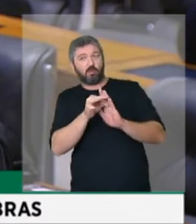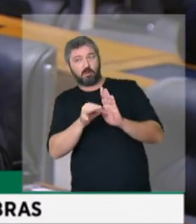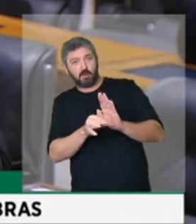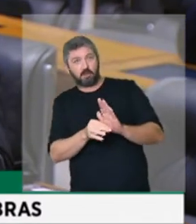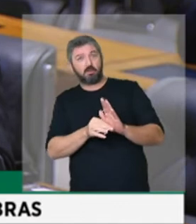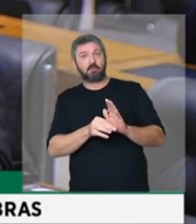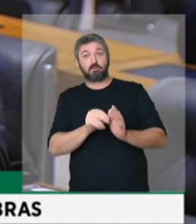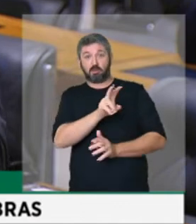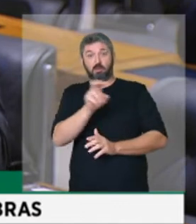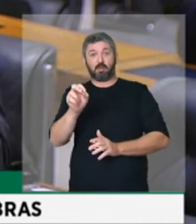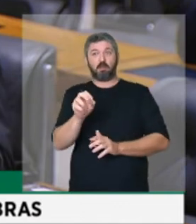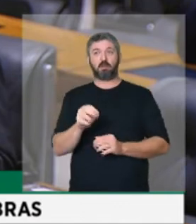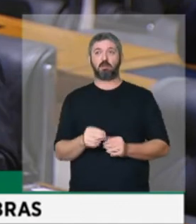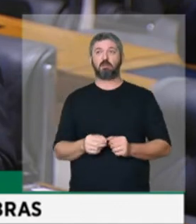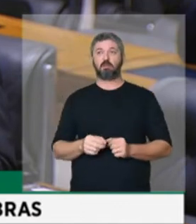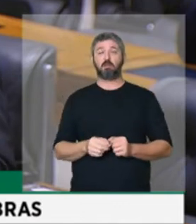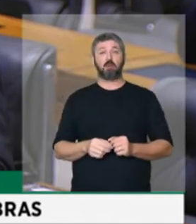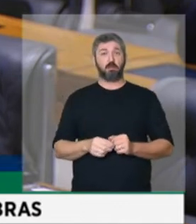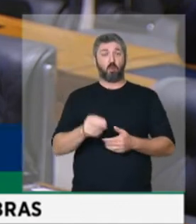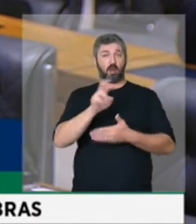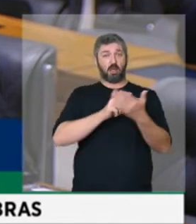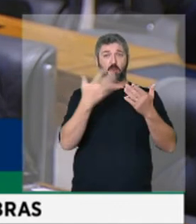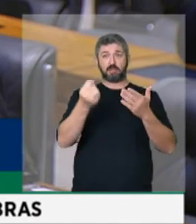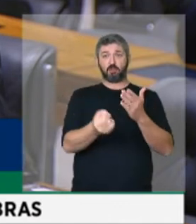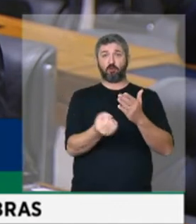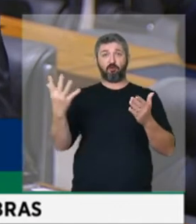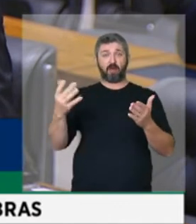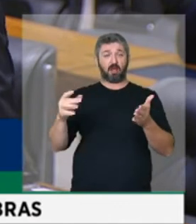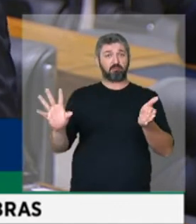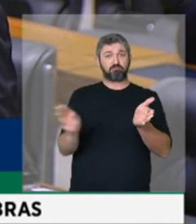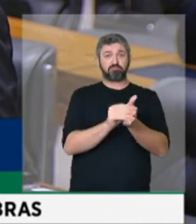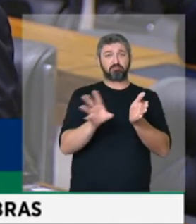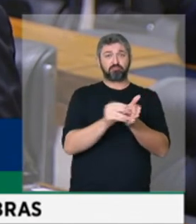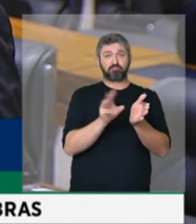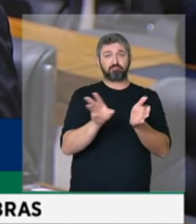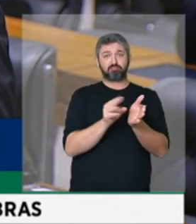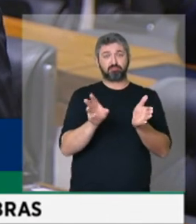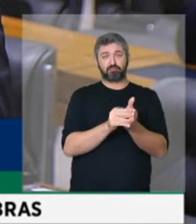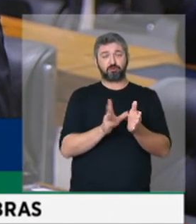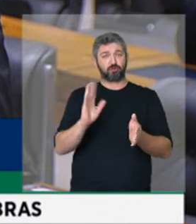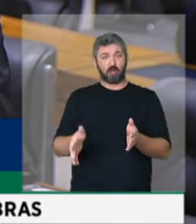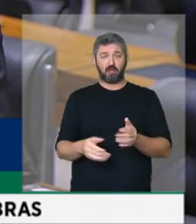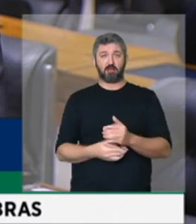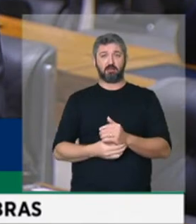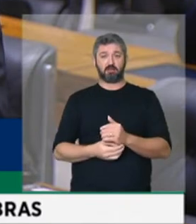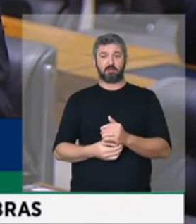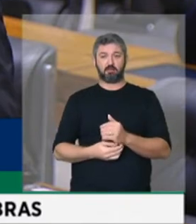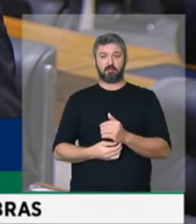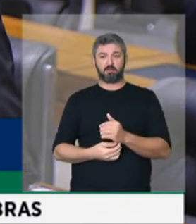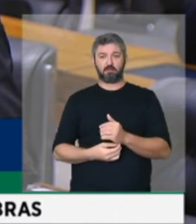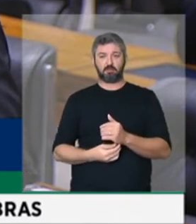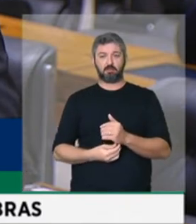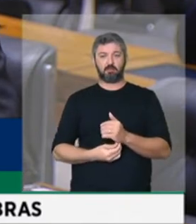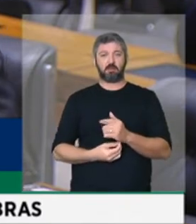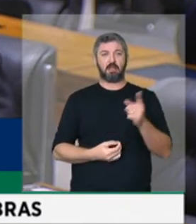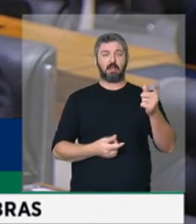EMENDAS, PORTANTO VÁRIOS PARLAMENTARES LERAM O TEXTO, ENTENDERAM A IMPORTÂNCIA DA MATÉRIA, FIZERAM SUGESTÕES